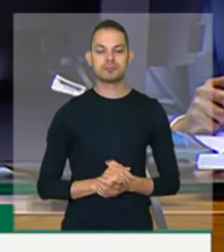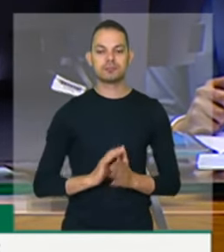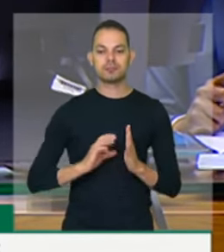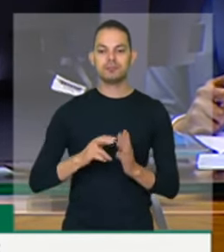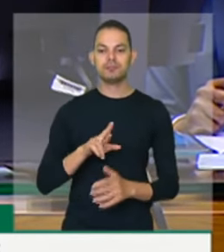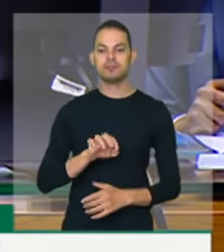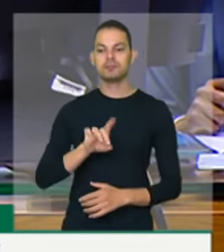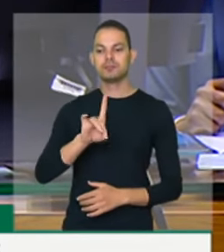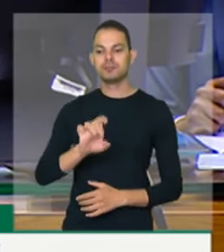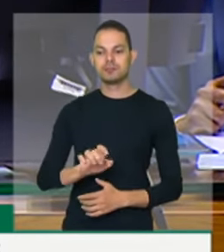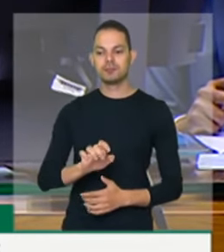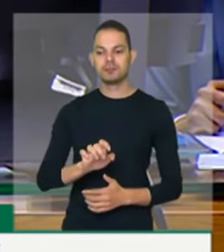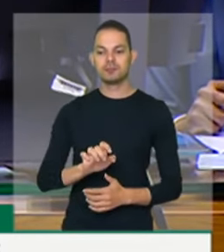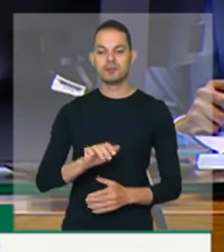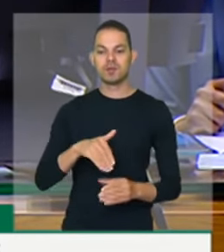COMO ORIENTA A REDE? -- [DEP. JOÊNIA]: A REDE